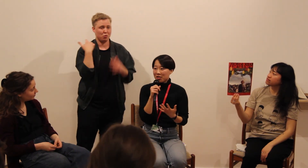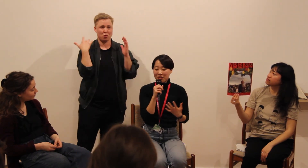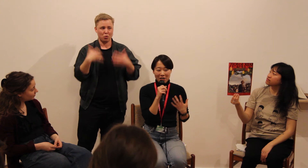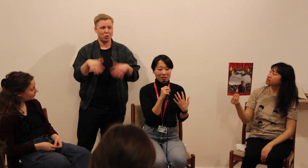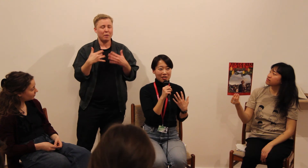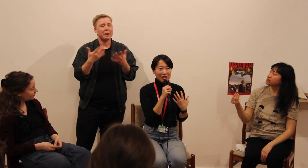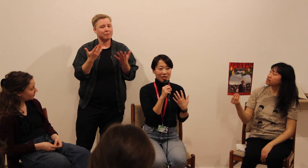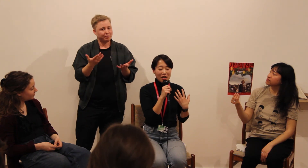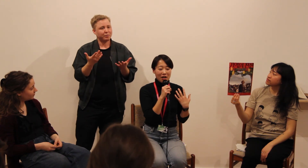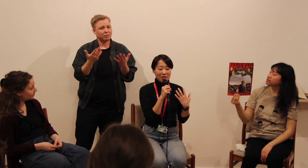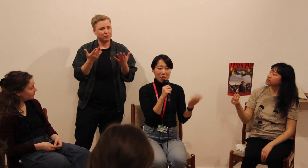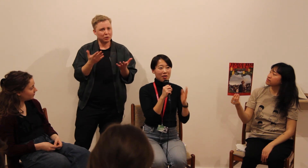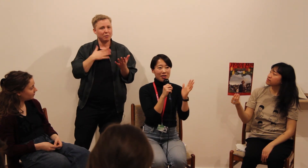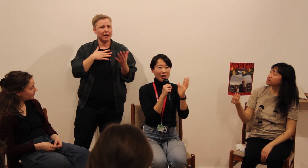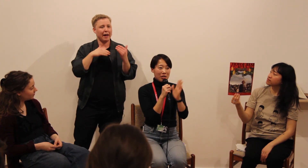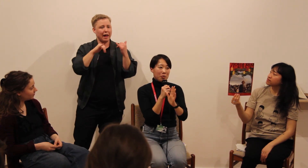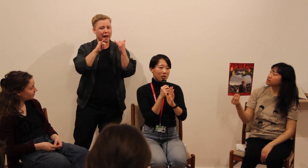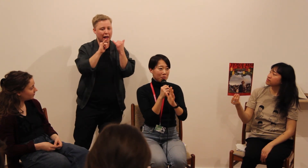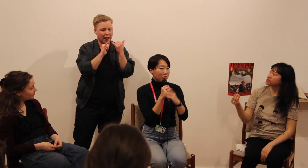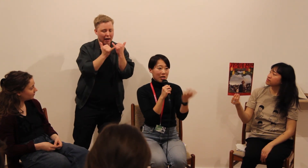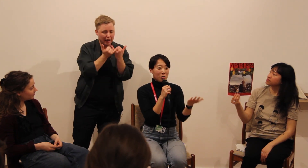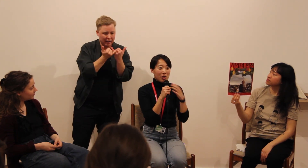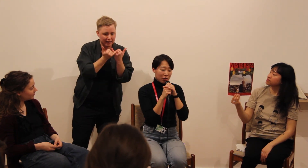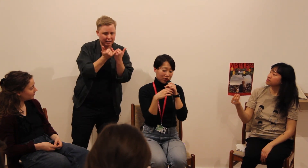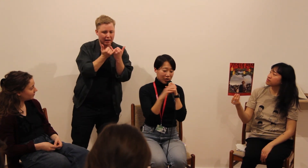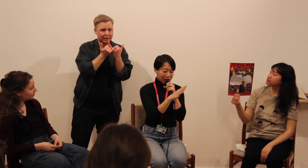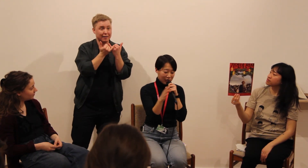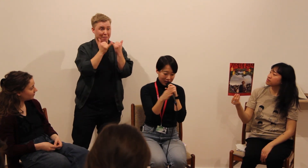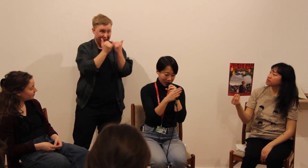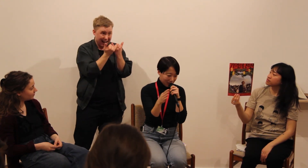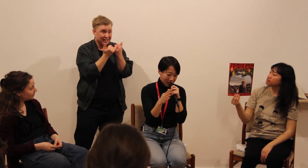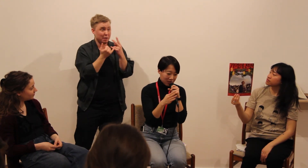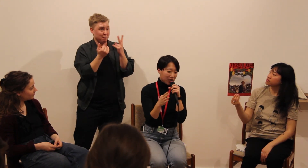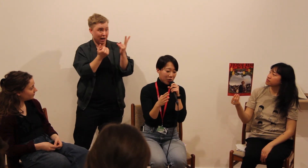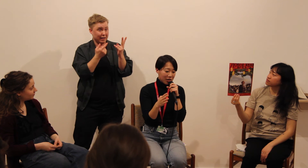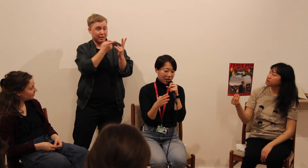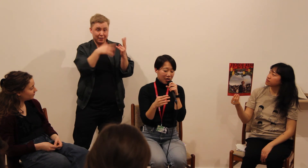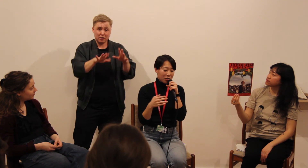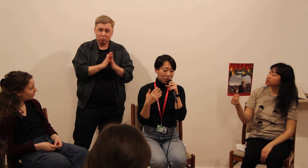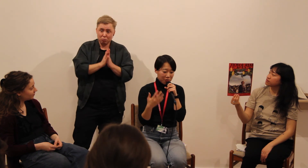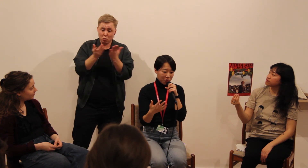Meine Eltern haben nie ein Buch gelesen, weil sie die Sätze nicht richtig verstehen.